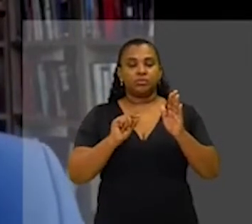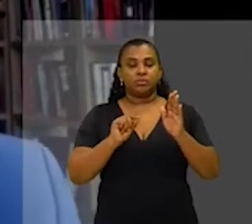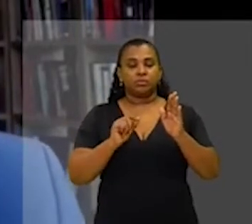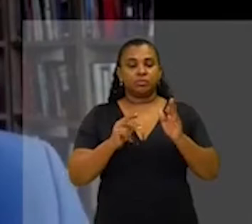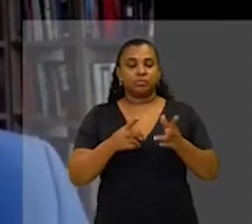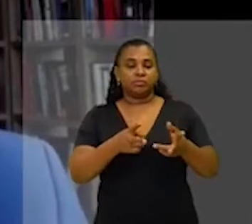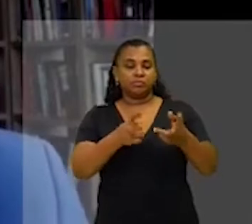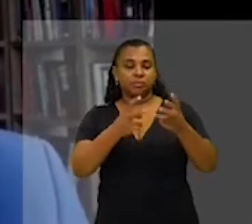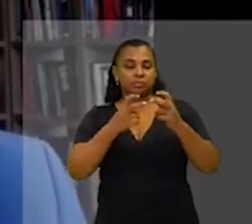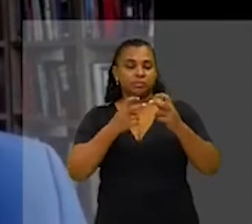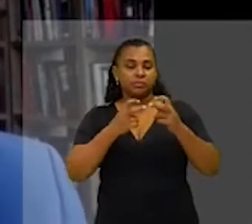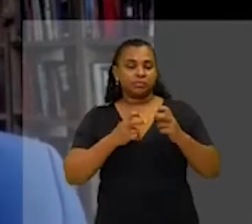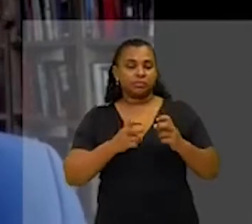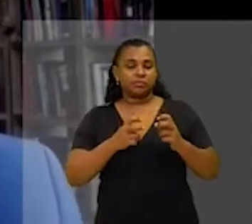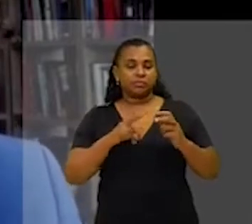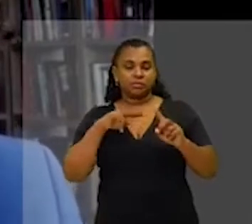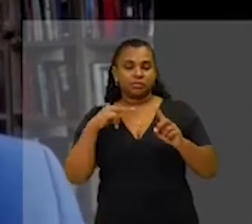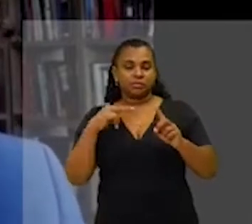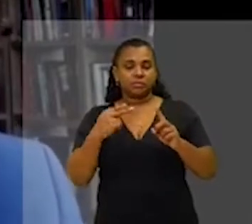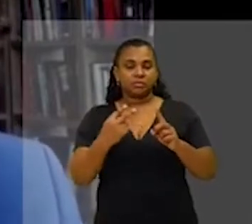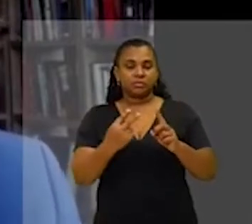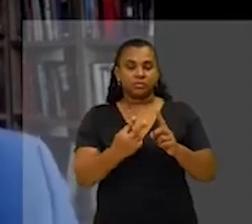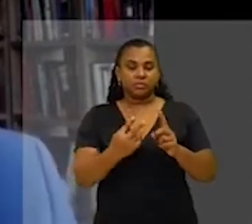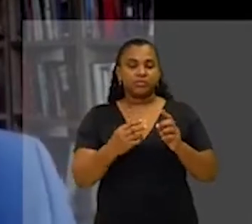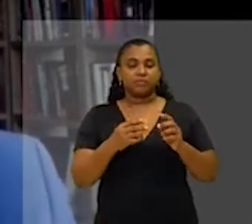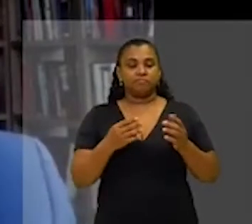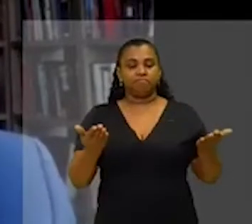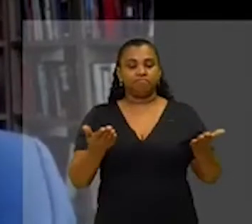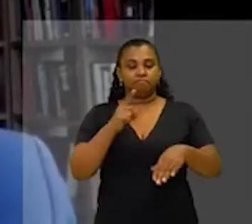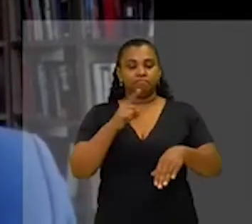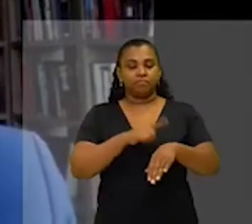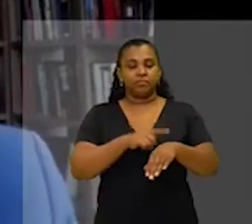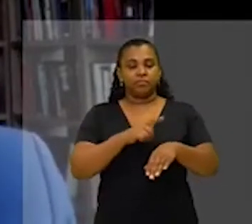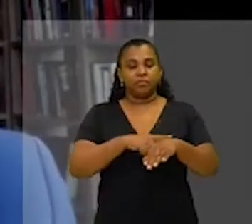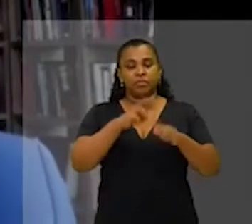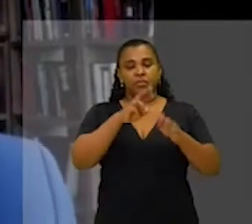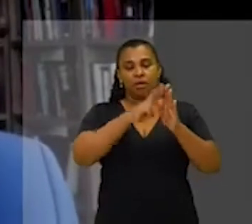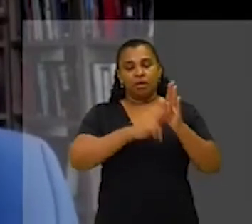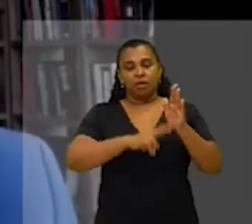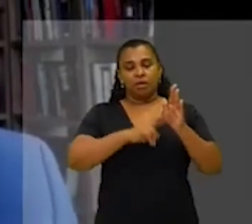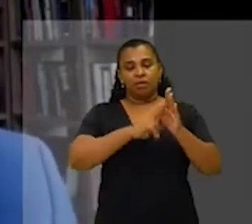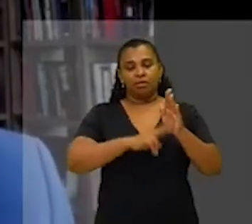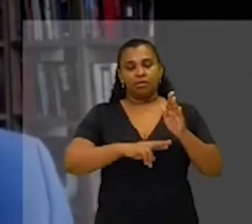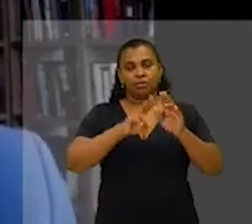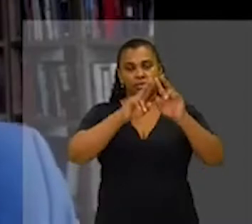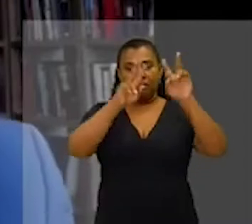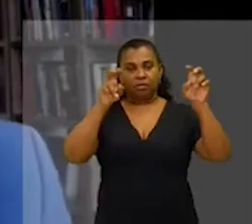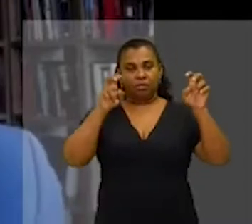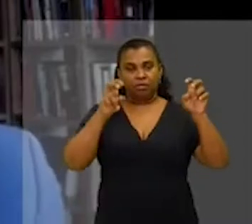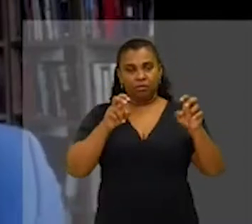imediata de aplicação de regras processuais a definir temas de repercussões e teses importantes